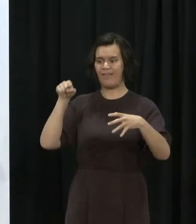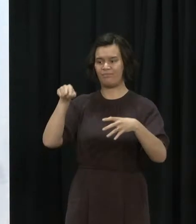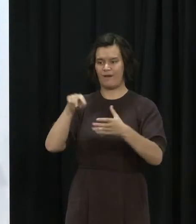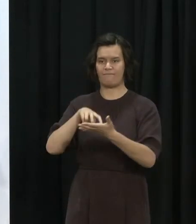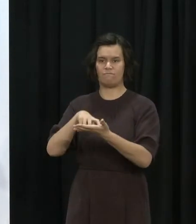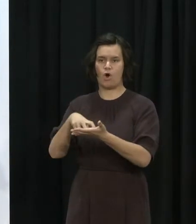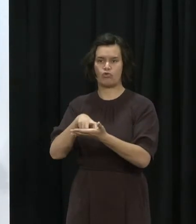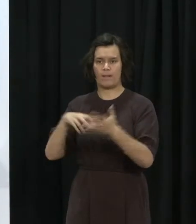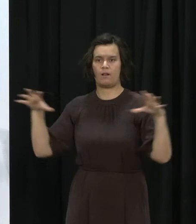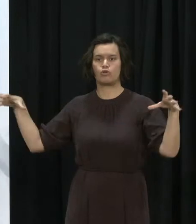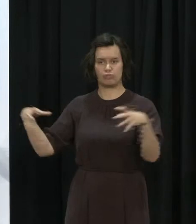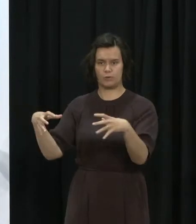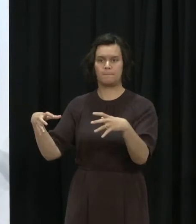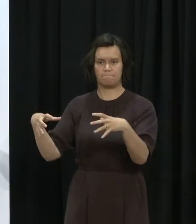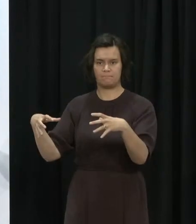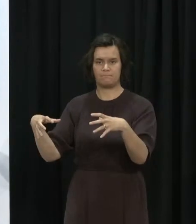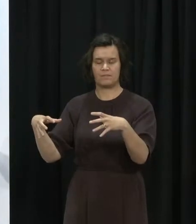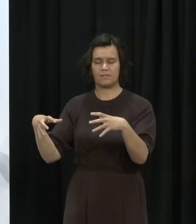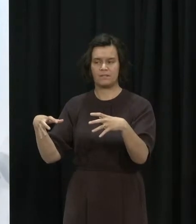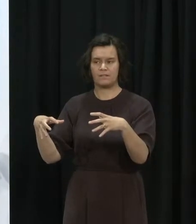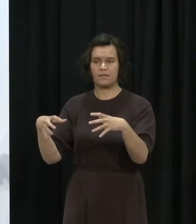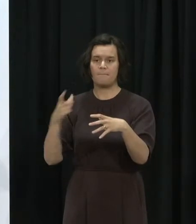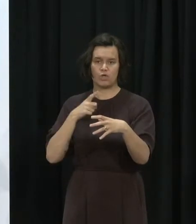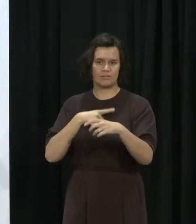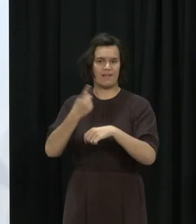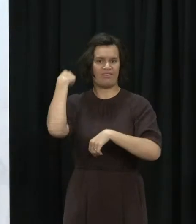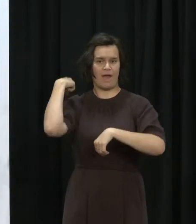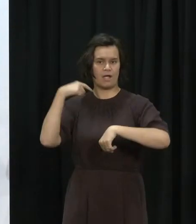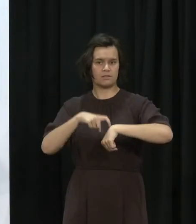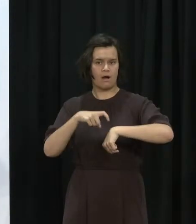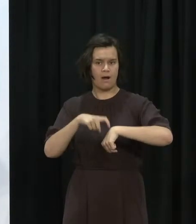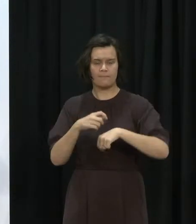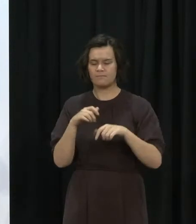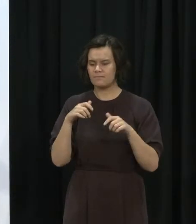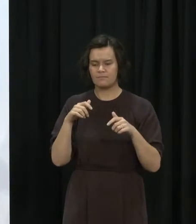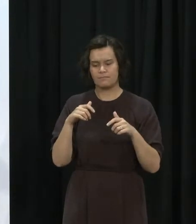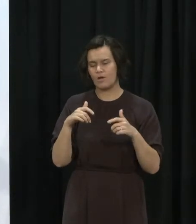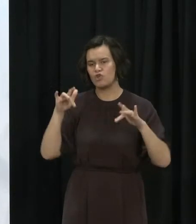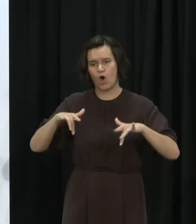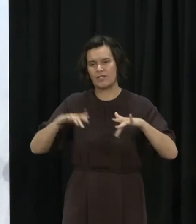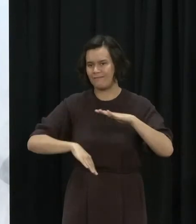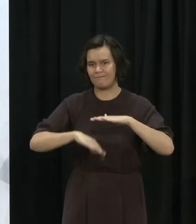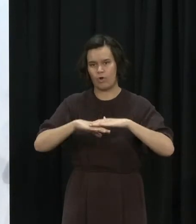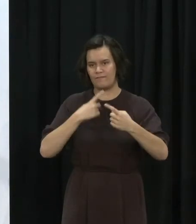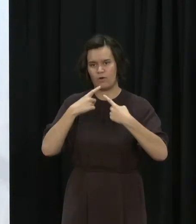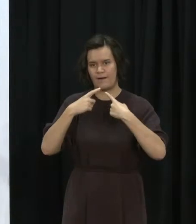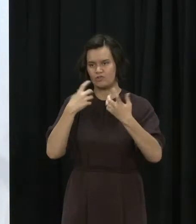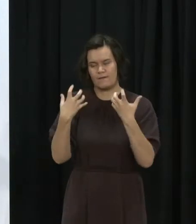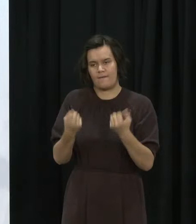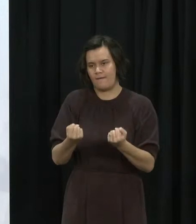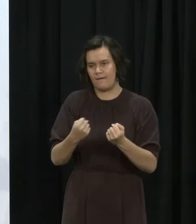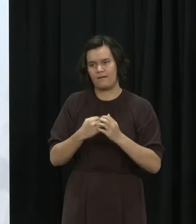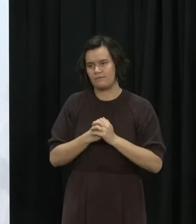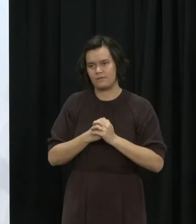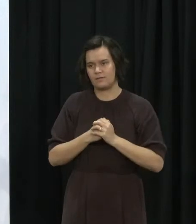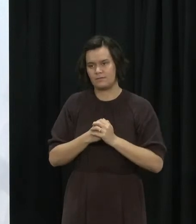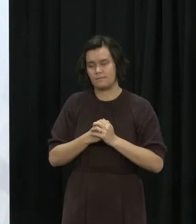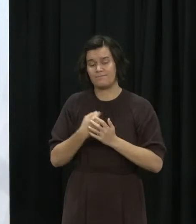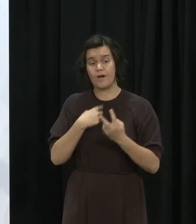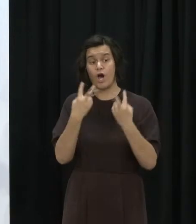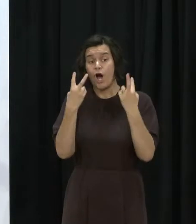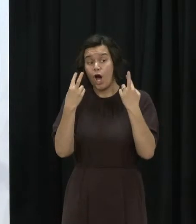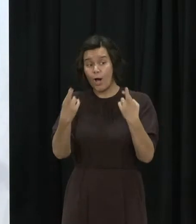wheako ko reira te wahi tino